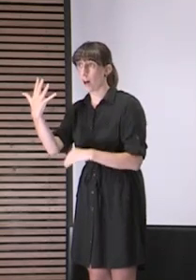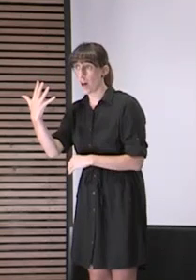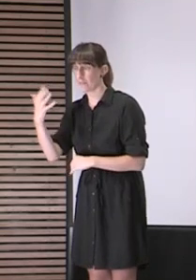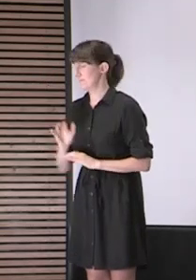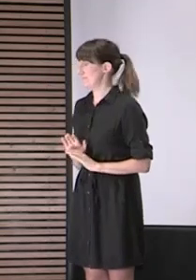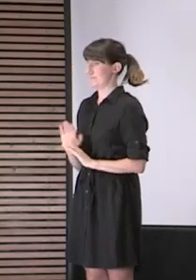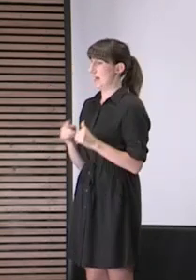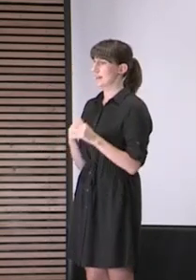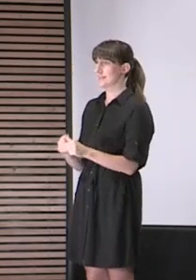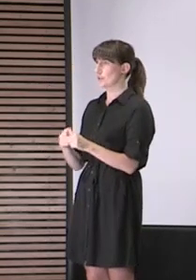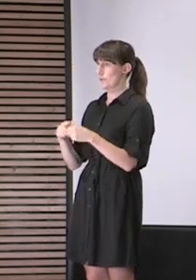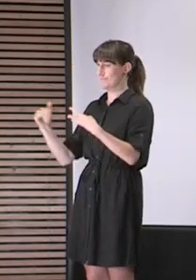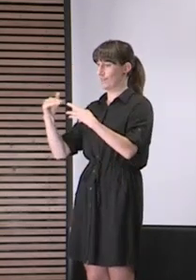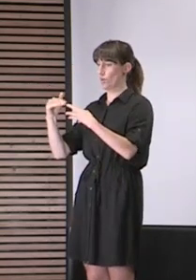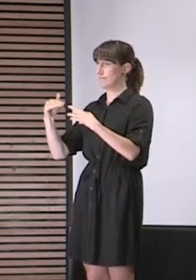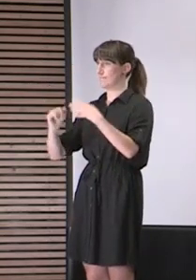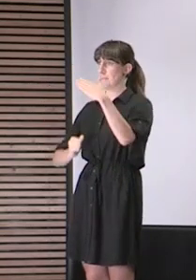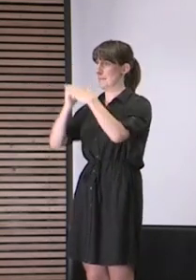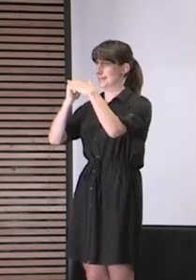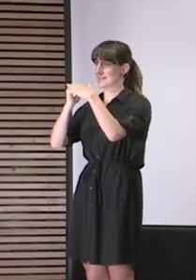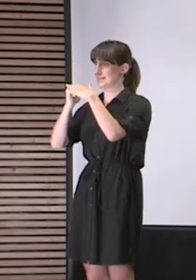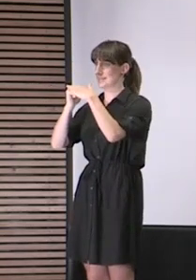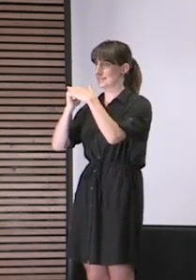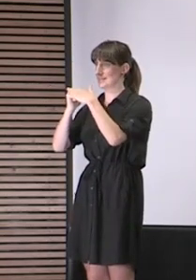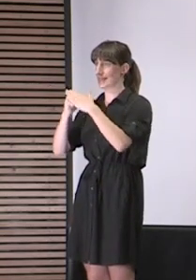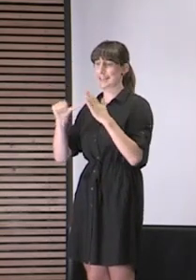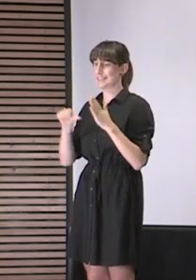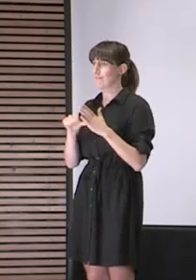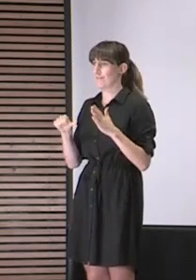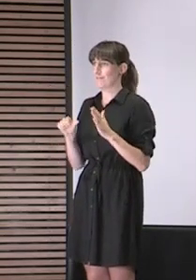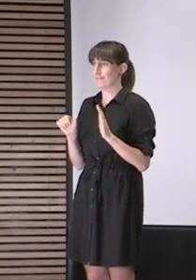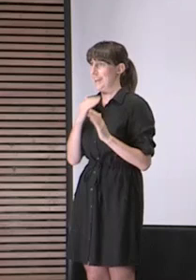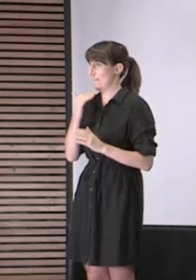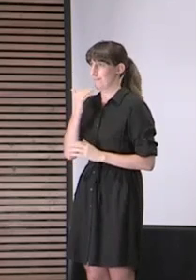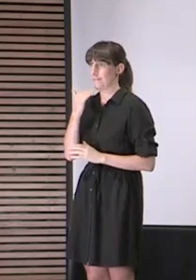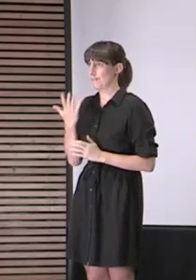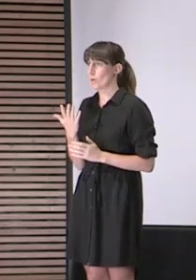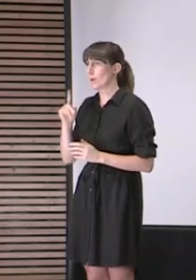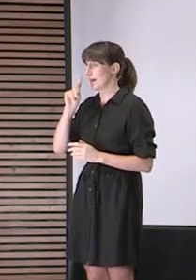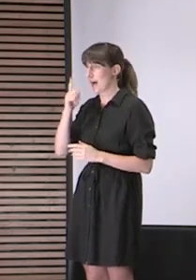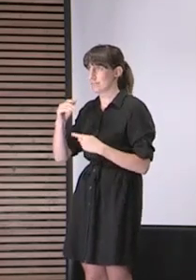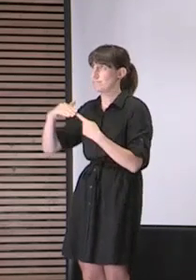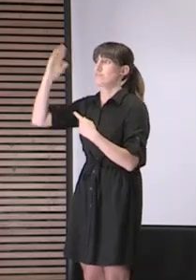para que nos den una indicación de lo que podría estar sucedie Jacinda Ardern: ¿Jane? Quería por otro lado, ¿el gabinete está considerando un nivel 5? ¿Tiene alguna contingencia para restricciones más estrictas ... Jacinda